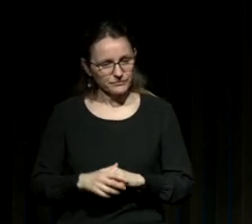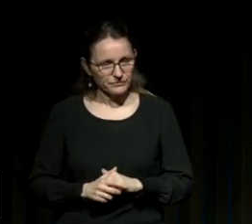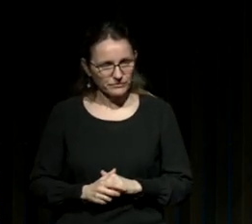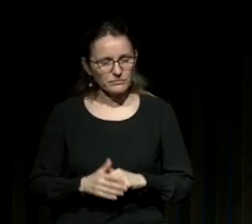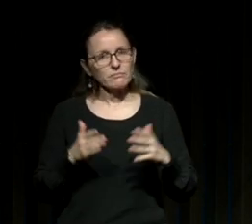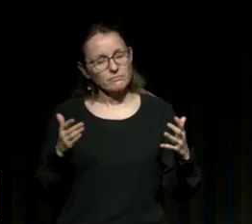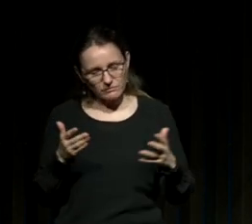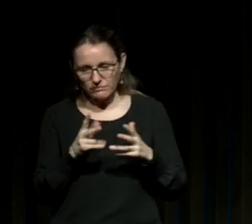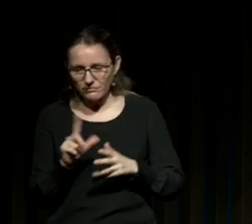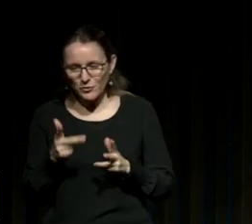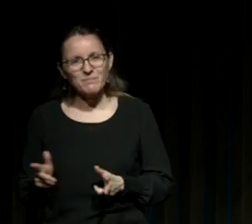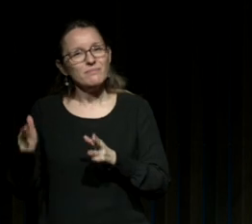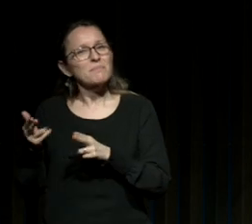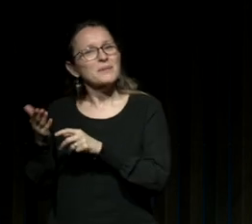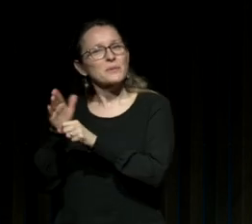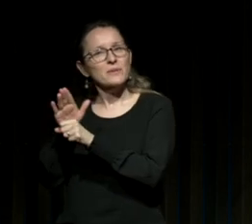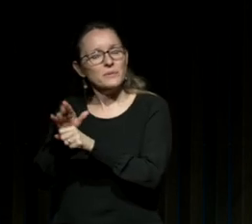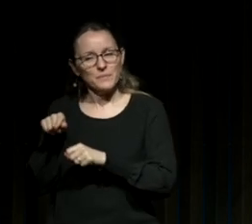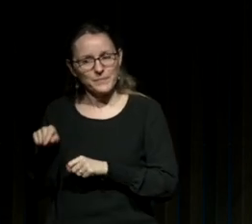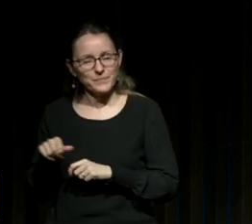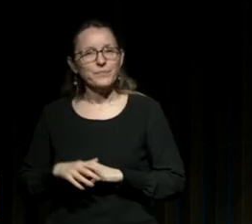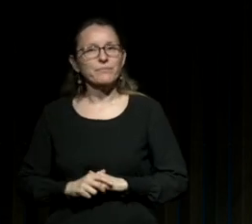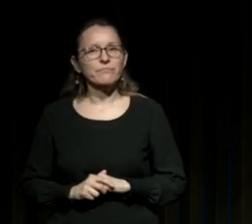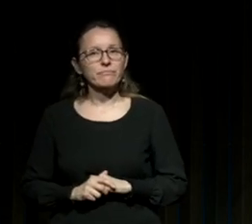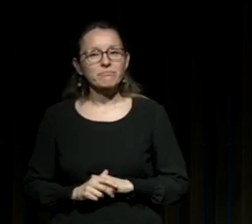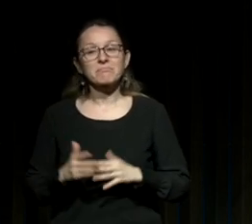présentation je vais dire quelques mots du traitement de cette maladie